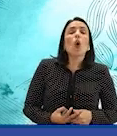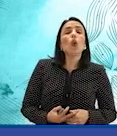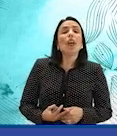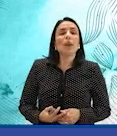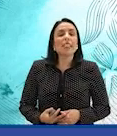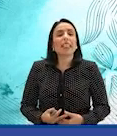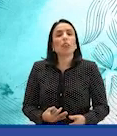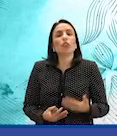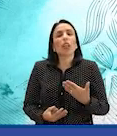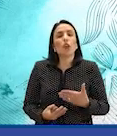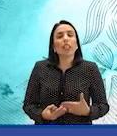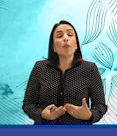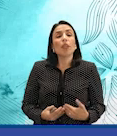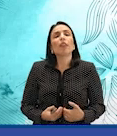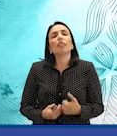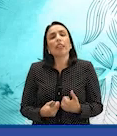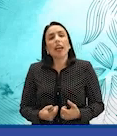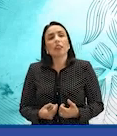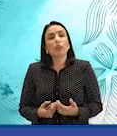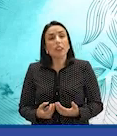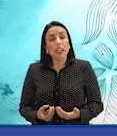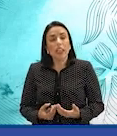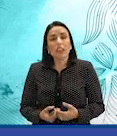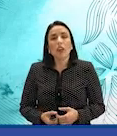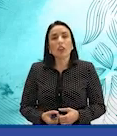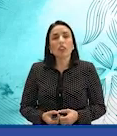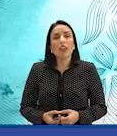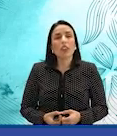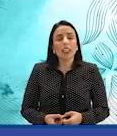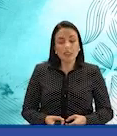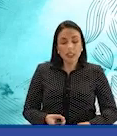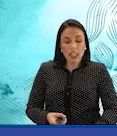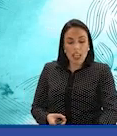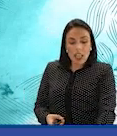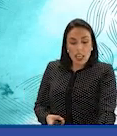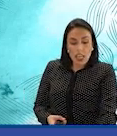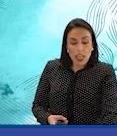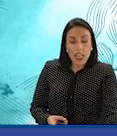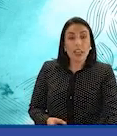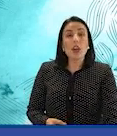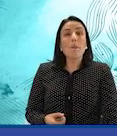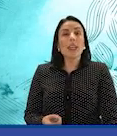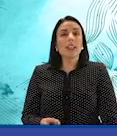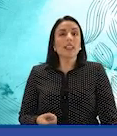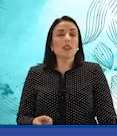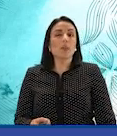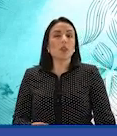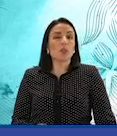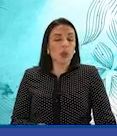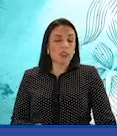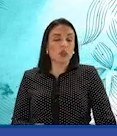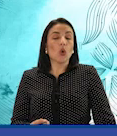Una vez que Contraloría emite ese acto final, Contraloría remite ese presupuesto